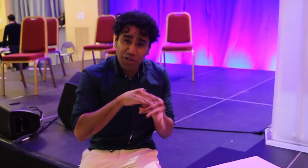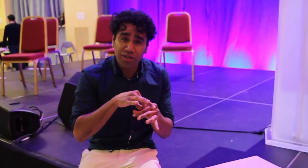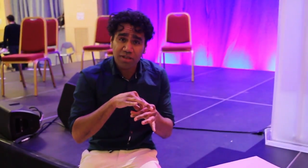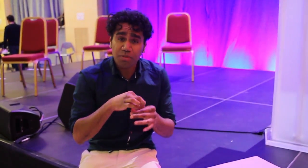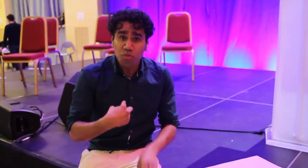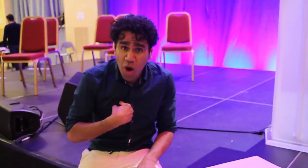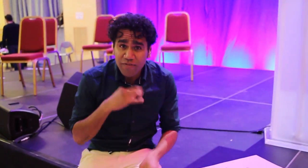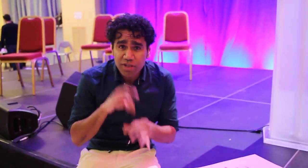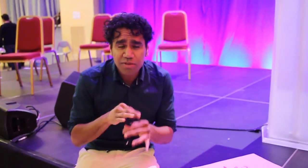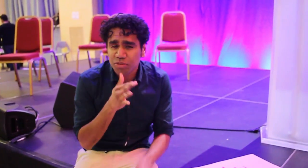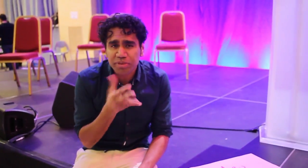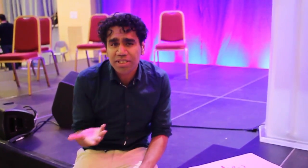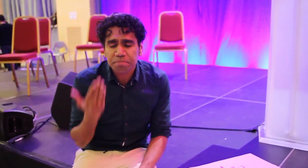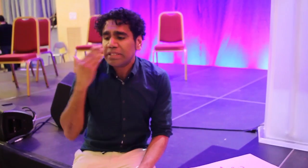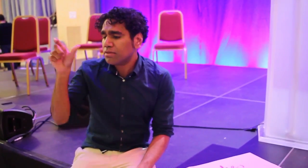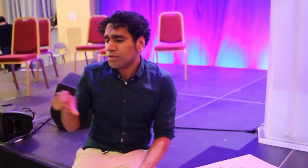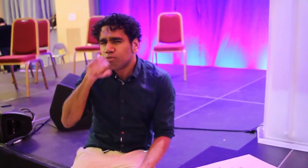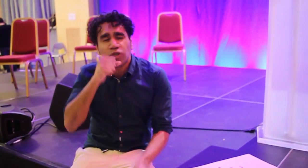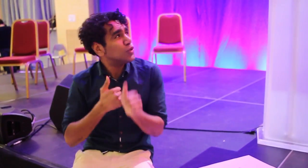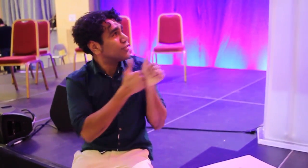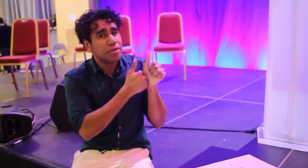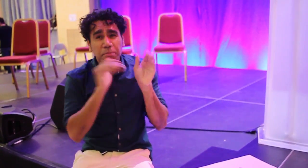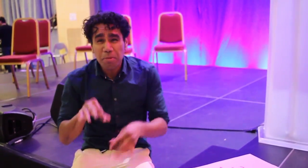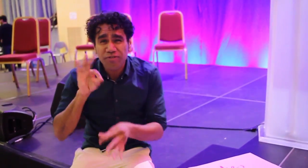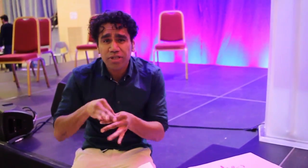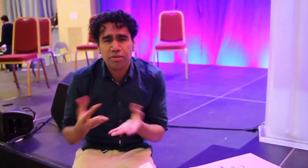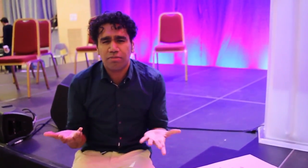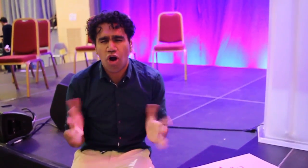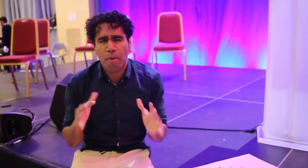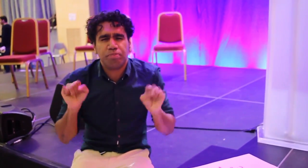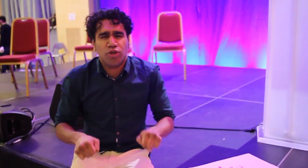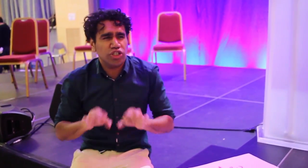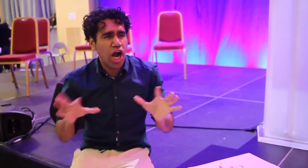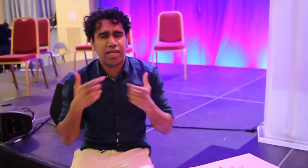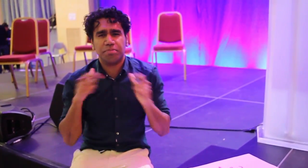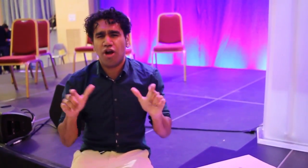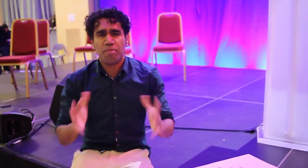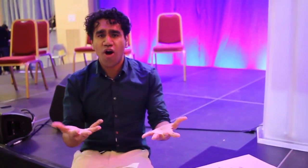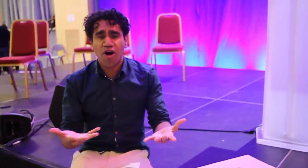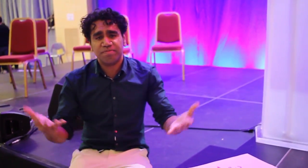Moi, voter ? Ce n’est pas possible. Même si j’adhérais aux idées de ce candidat, je ne pourrais pas voter pour lui alors qu’il ne propose pas d’accessibilité.